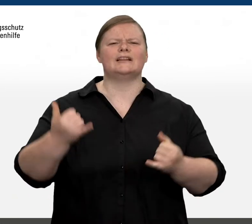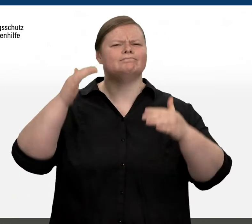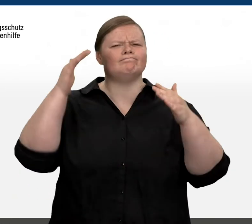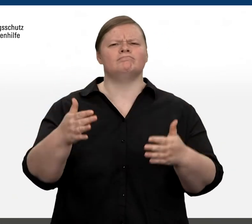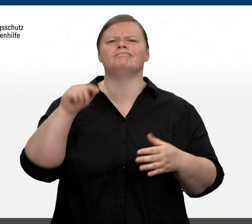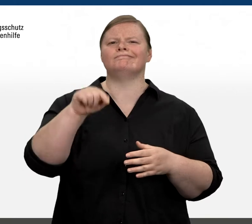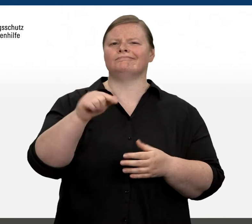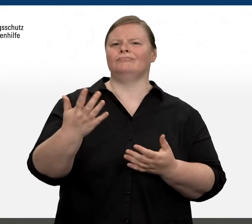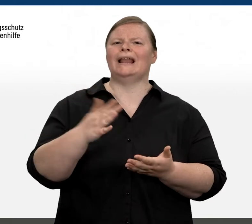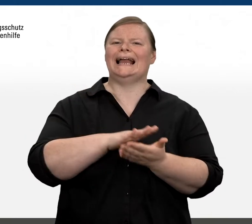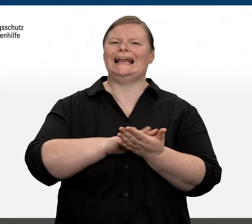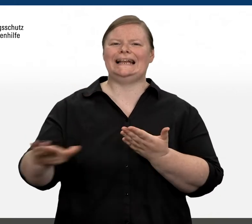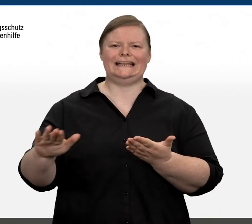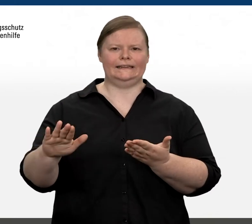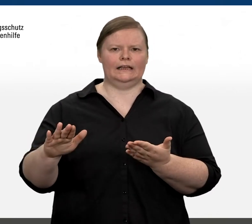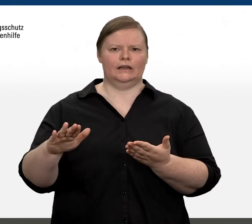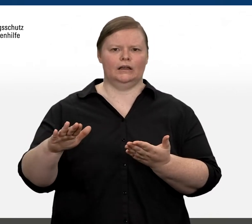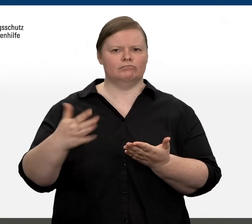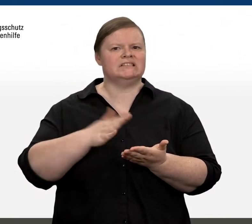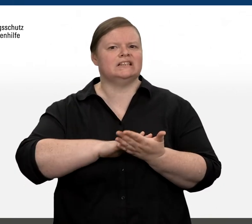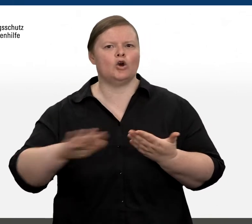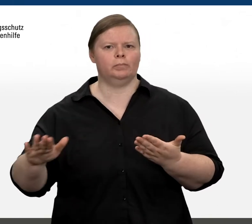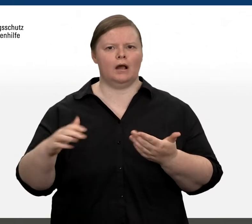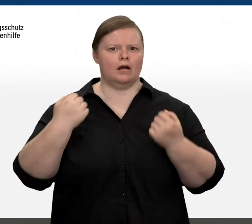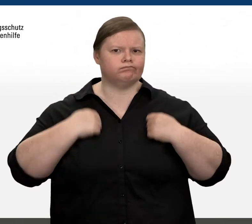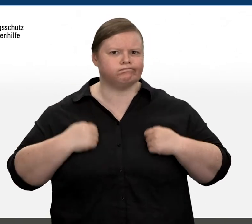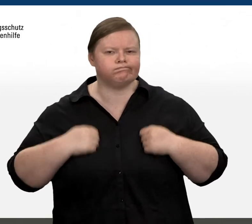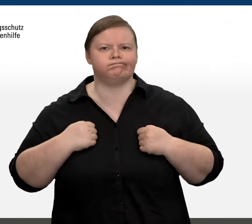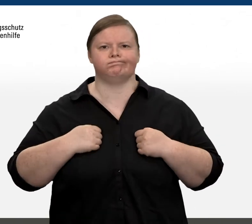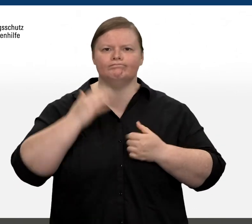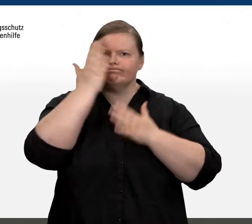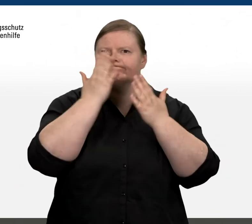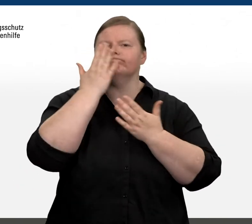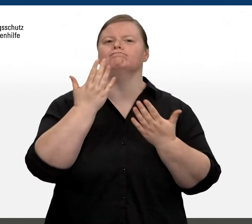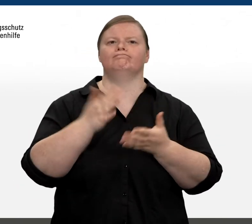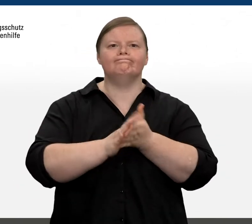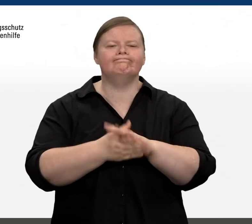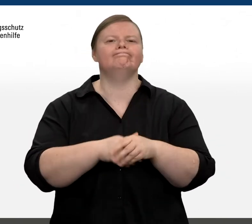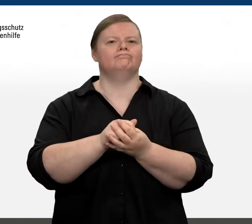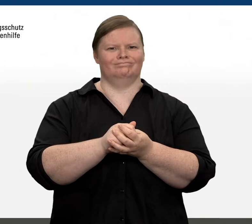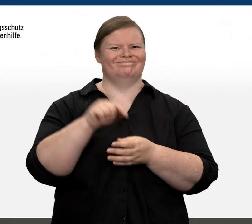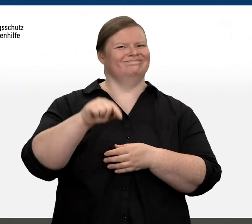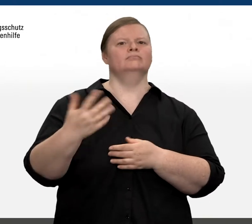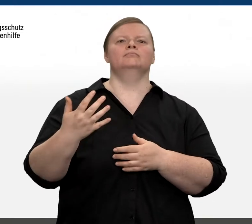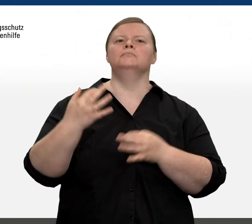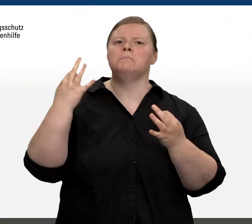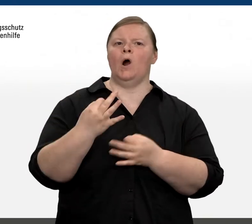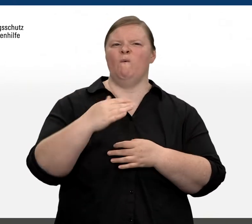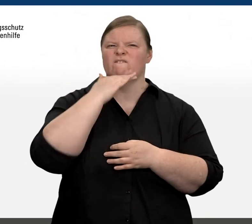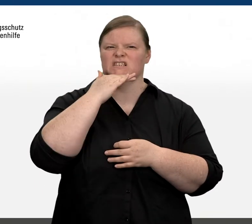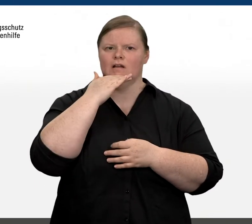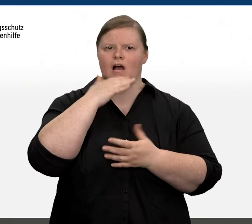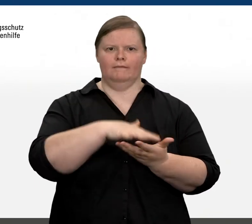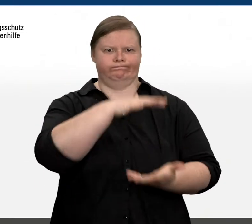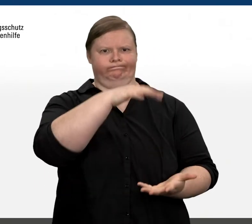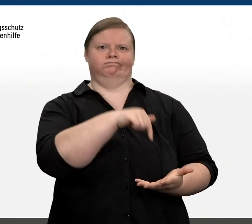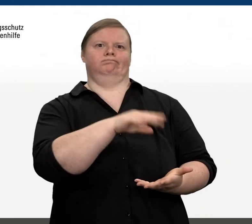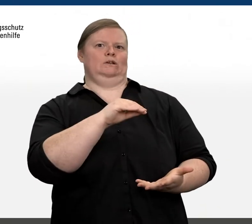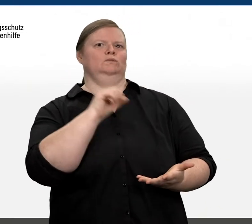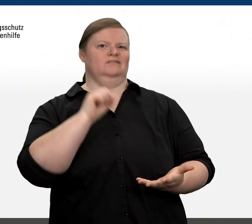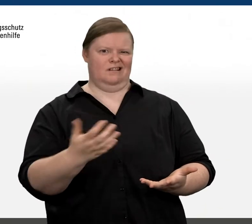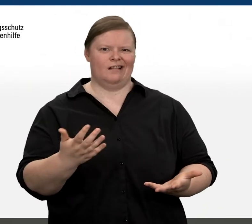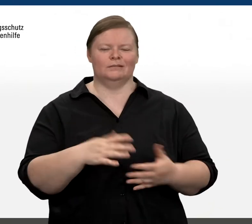Wasservorrat für die Hygiene: Auch für die